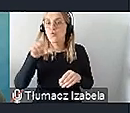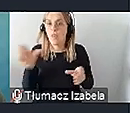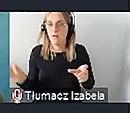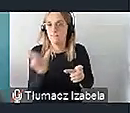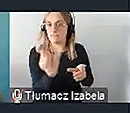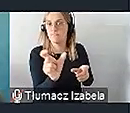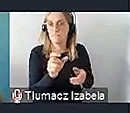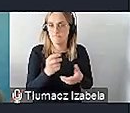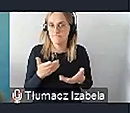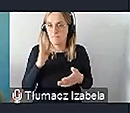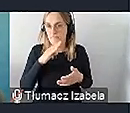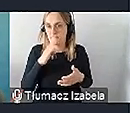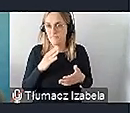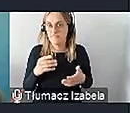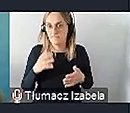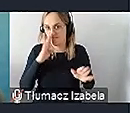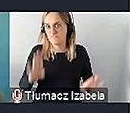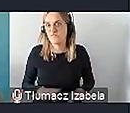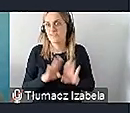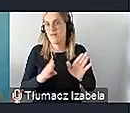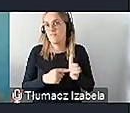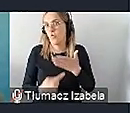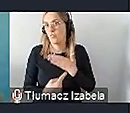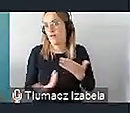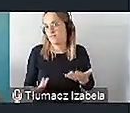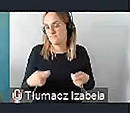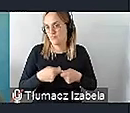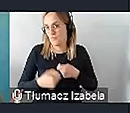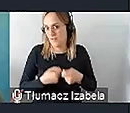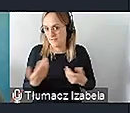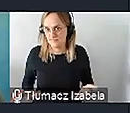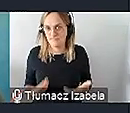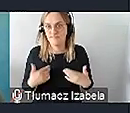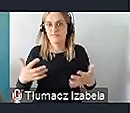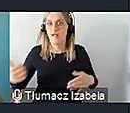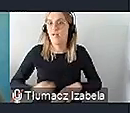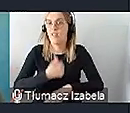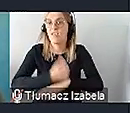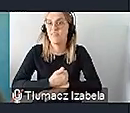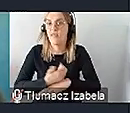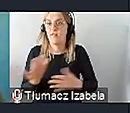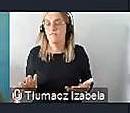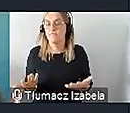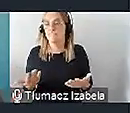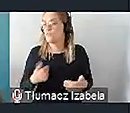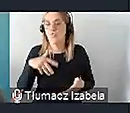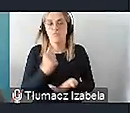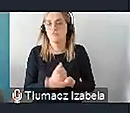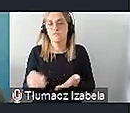i w ten sposób przedstawić ideę współpracy. Albo jeżeli chcemy przedstawić ideę lidera, nie musimy wpisywać słowa "lider",